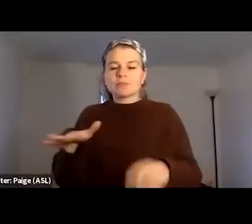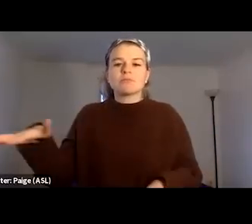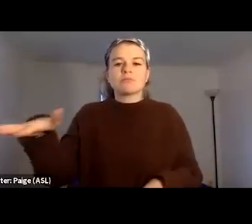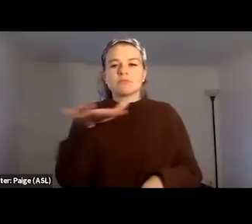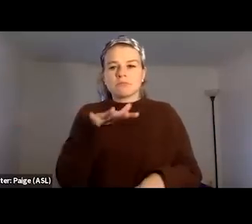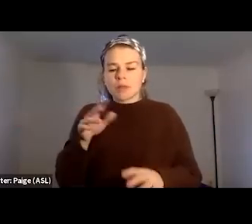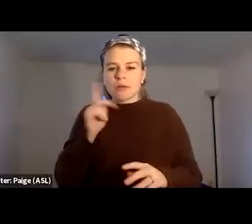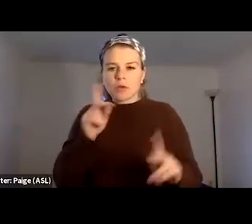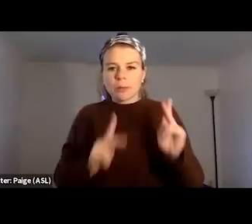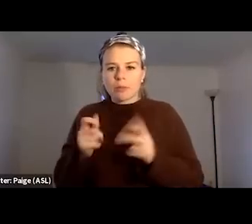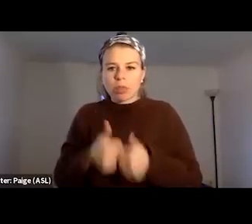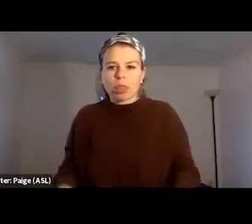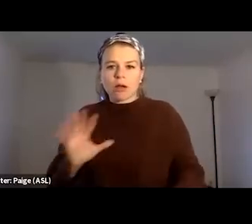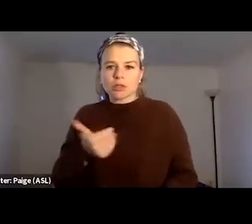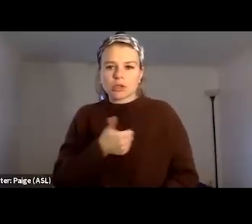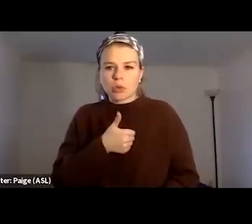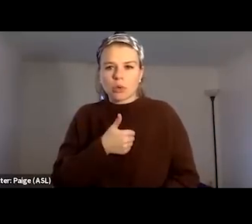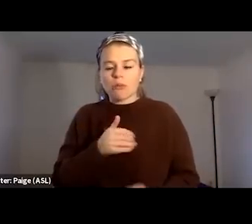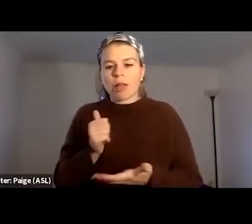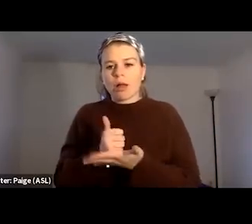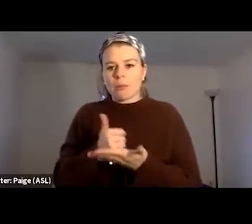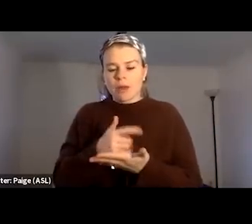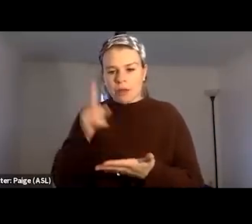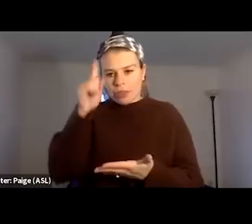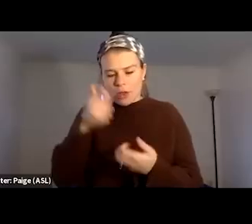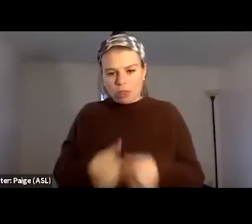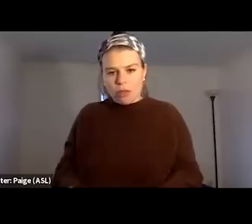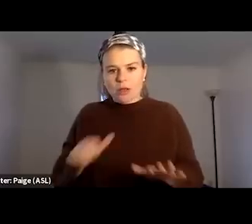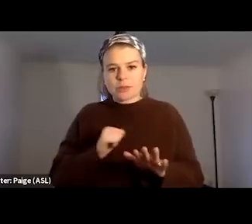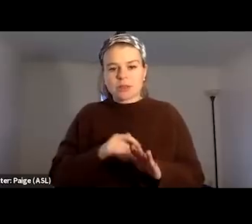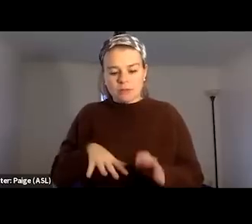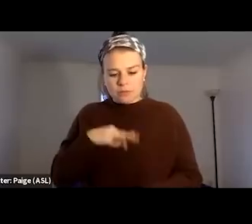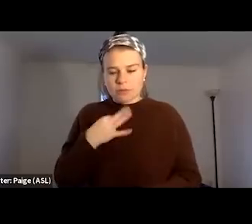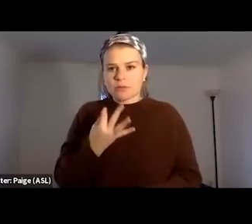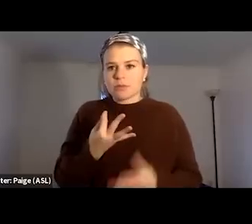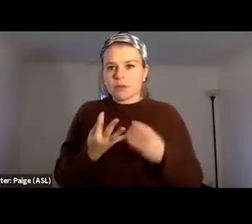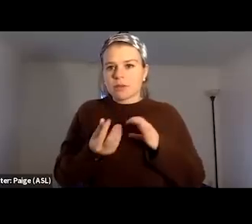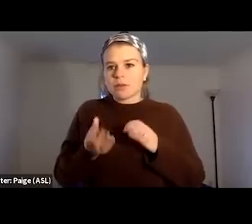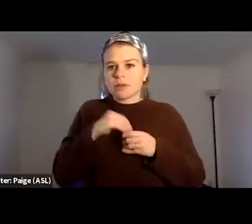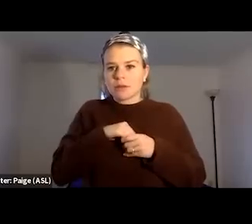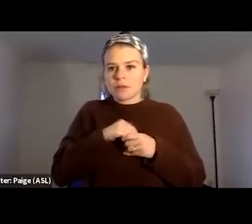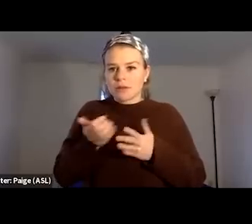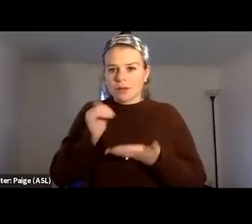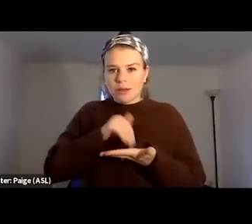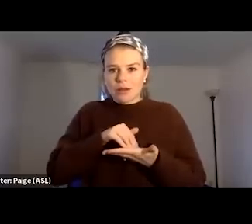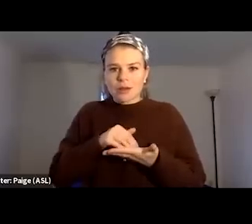Me ayudó a recuperar una parte del hombre que pensé que había perdido. Me devolvió la confianza, el hambre de vivir.